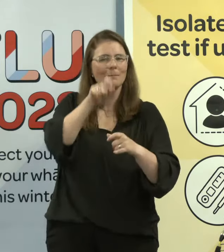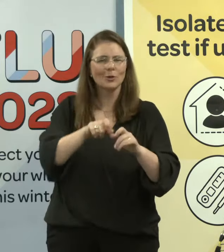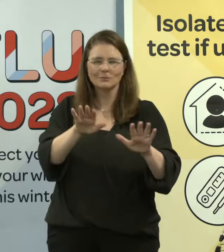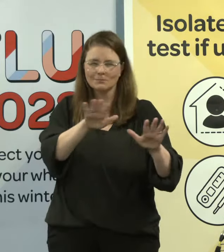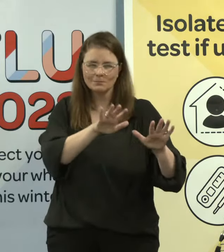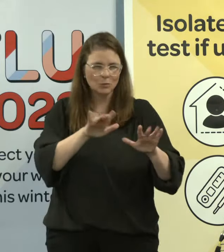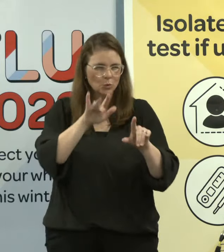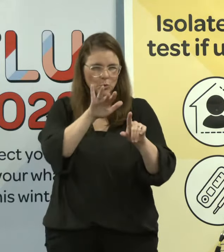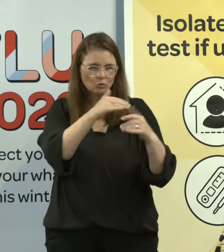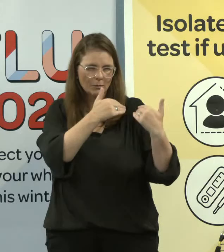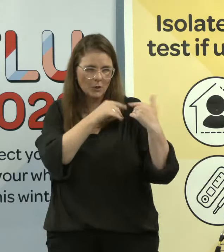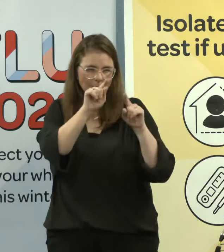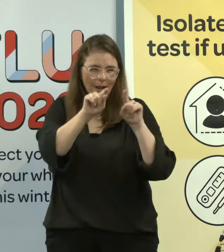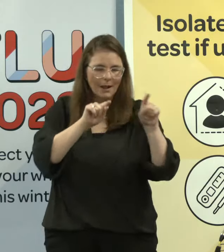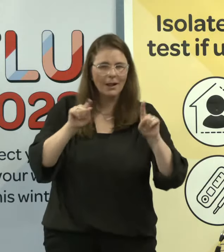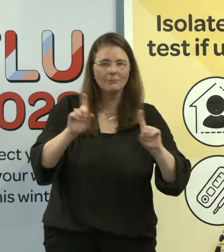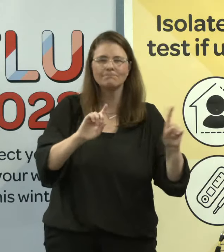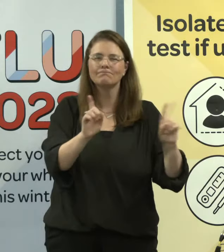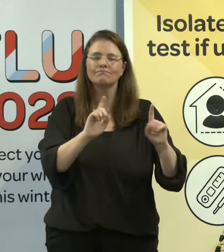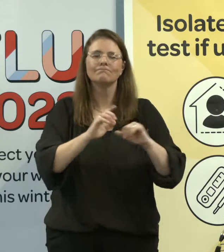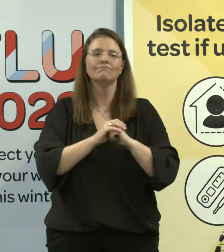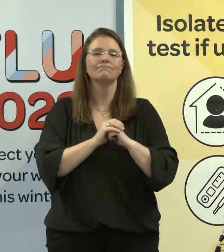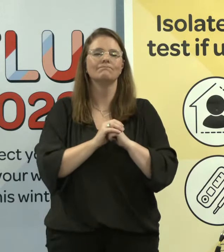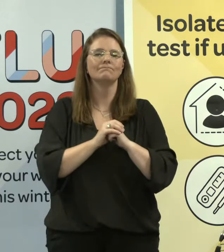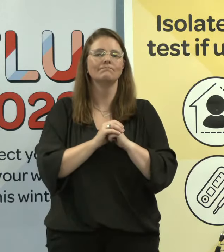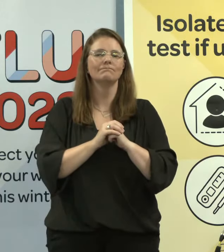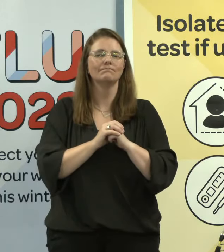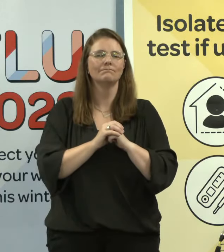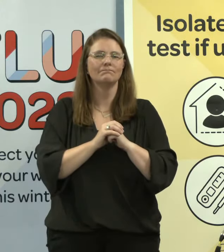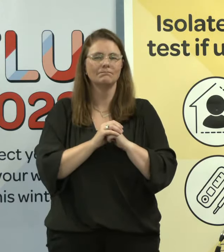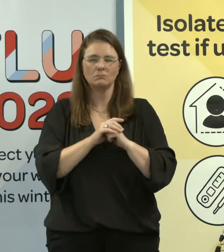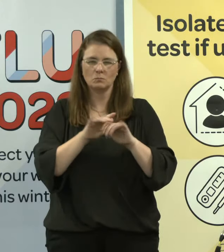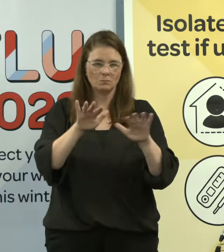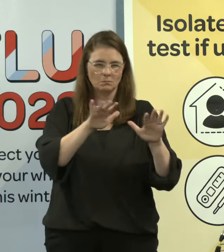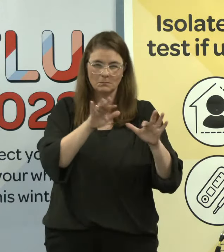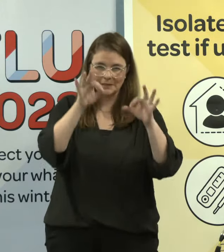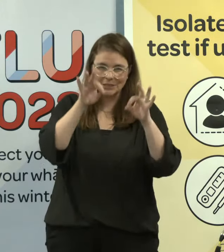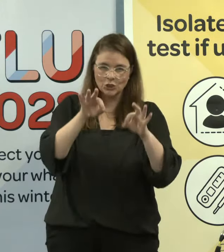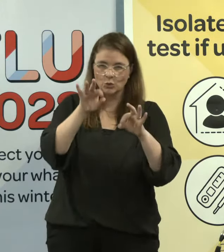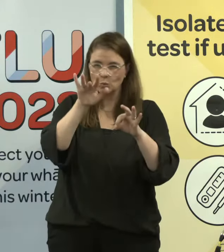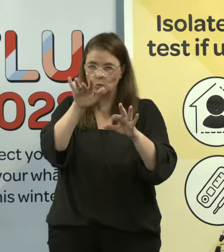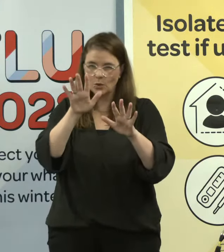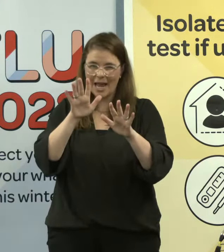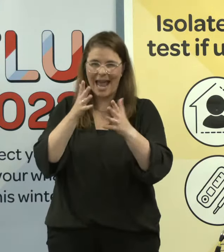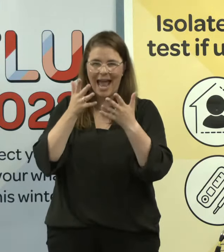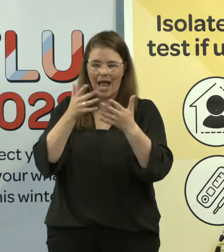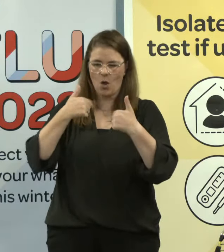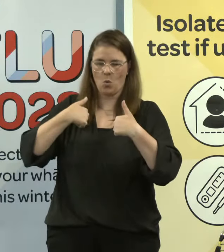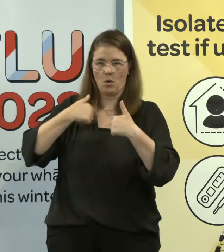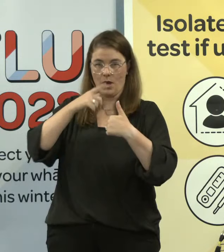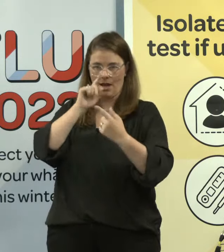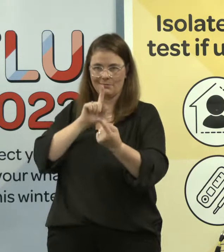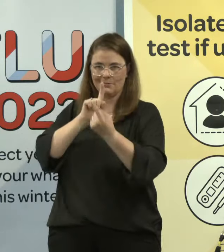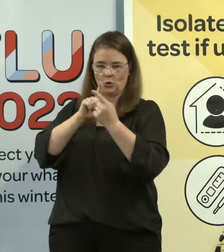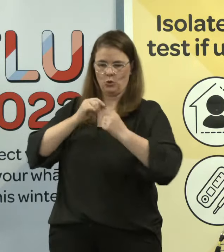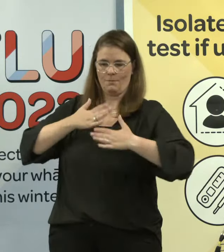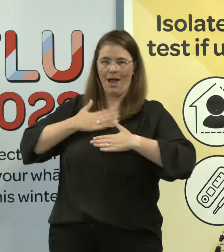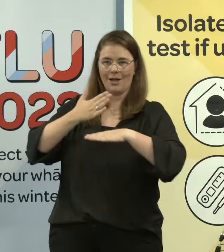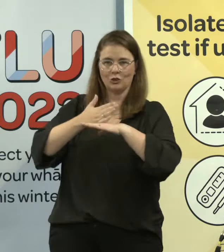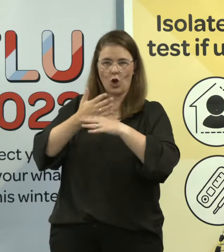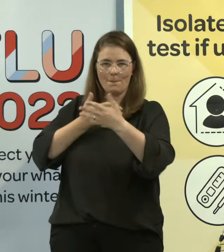roto i tenei mahi. Te kaha ki te